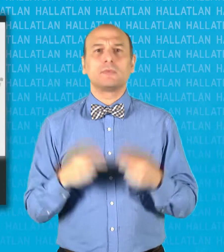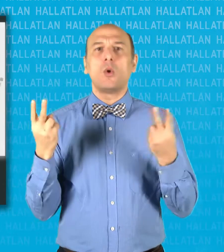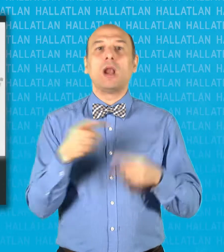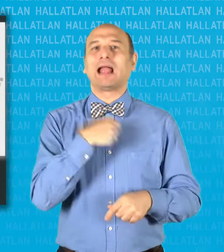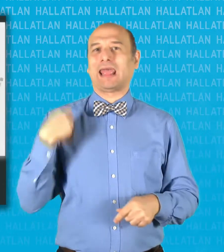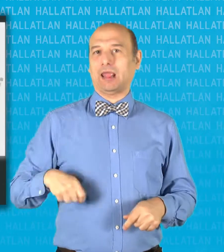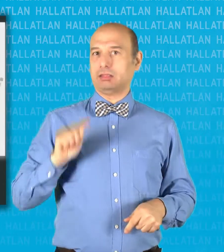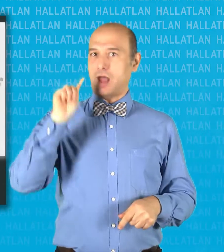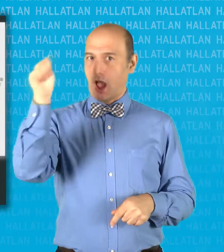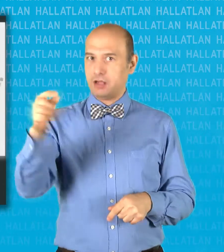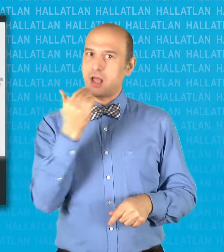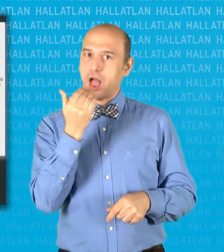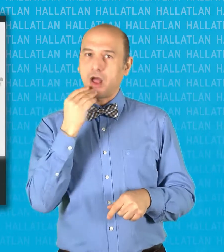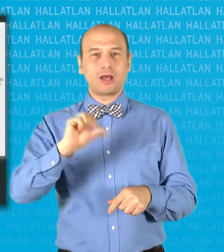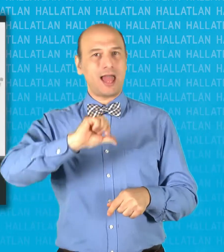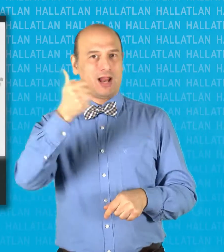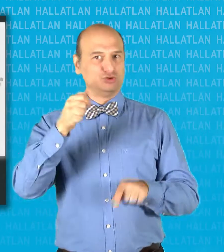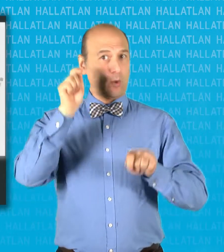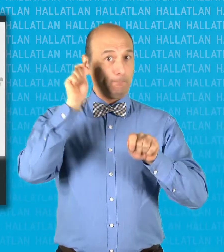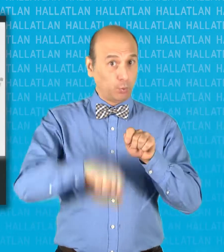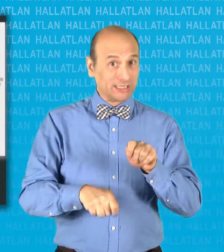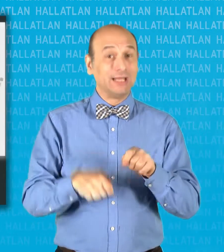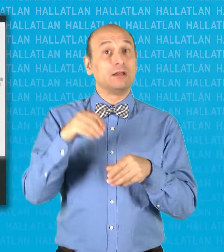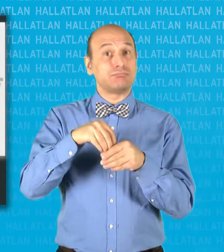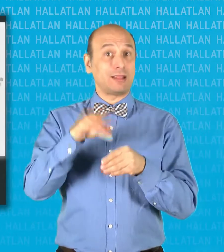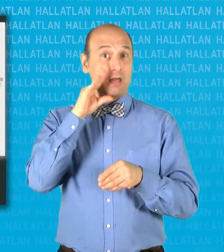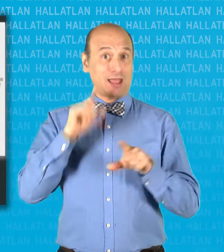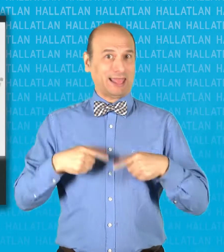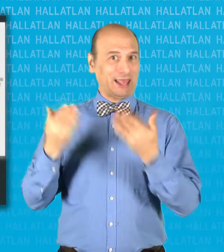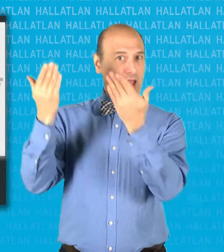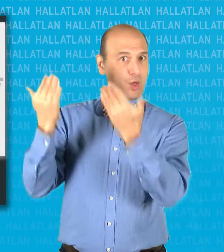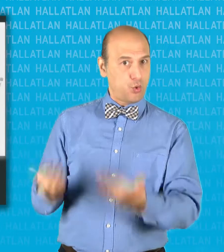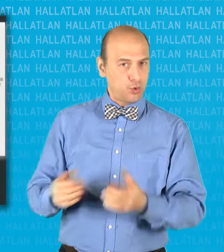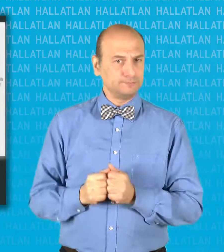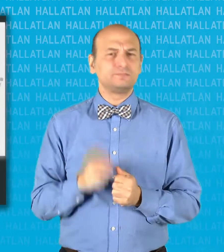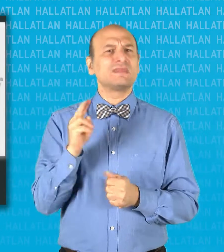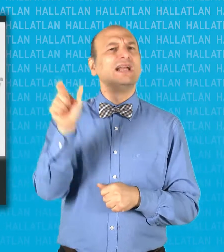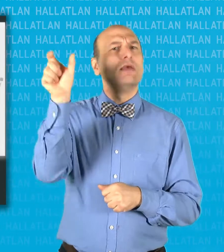Kínában tervezik végrehajtani az első fejátültető operációt élő emberen.